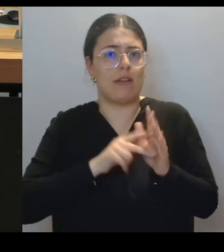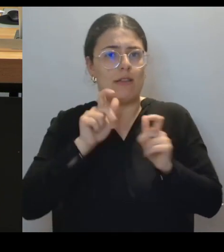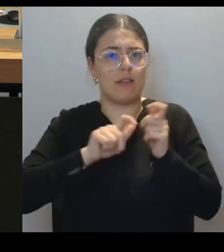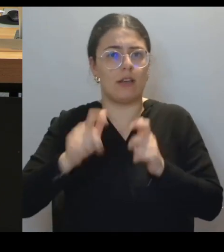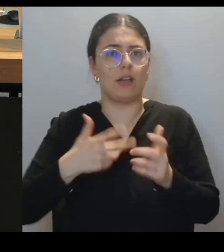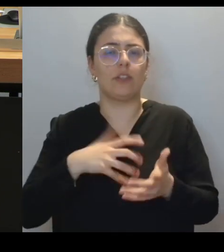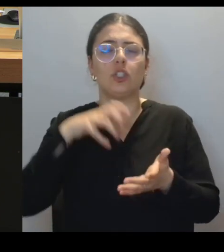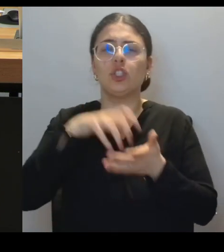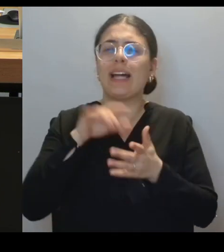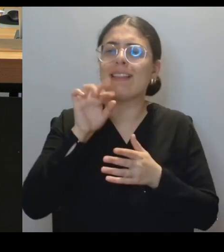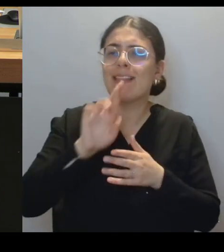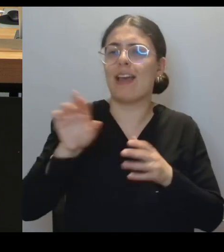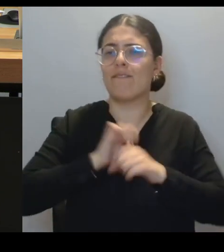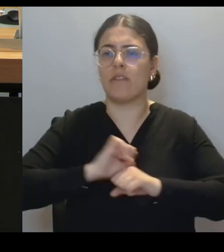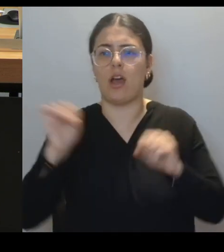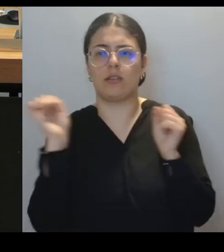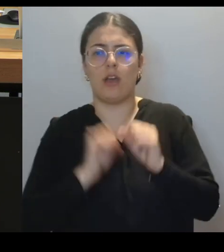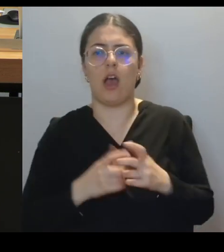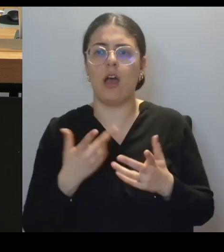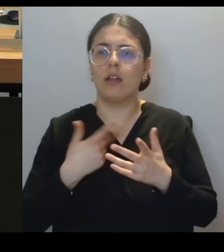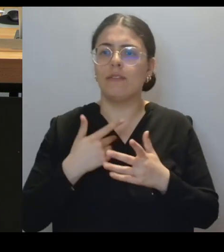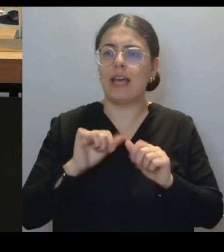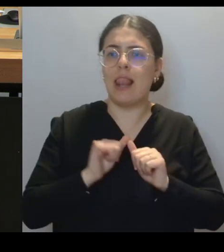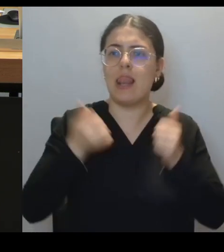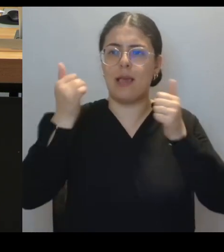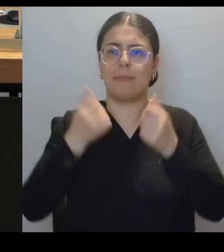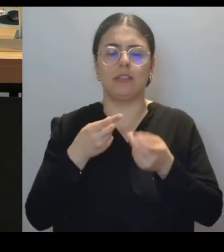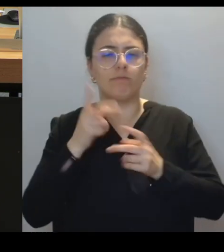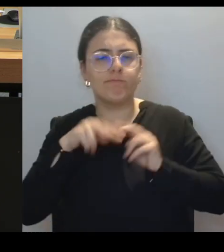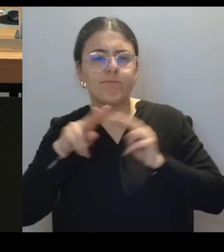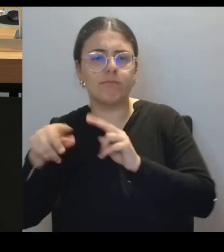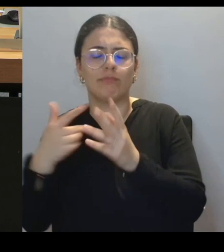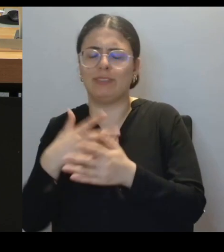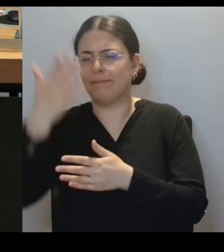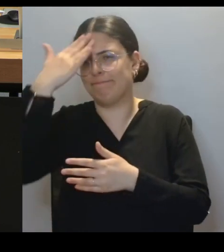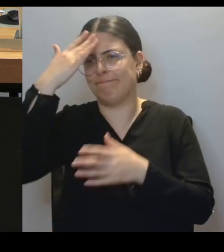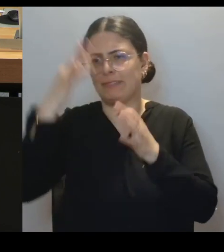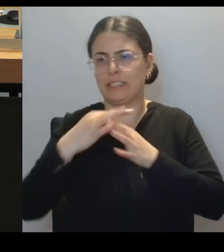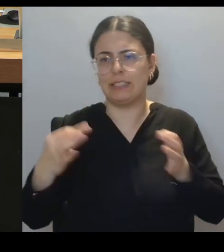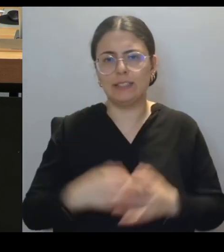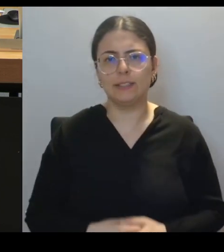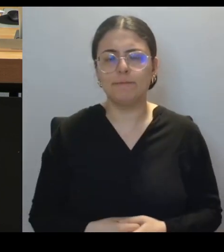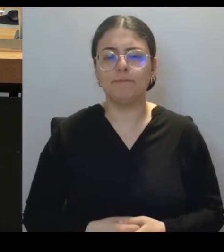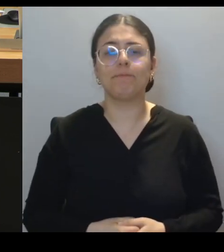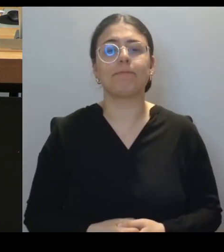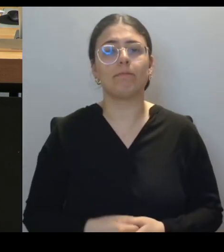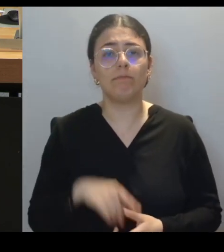Wir kennen diese Sätze, und es ist vor allem einer dieser Orte, von denen viel zu viele im Laufe der Zeit schon verschwunden sind, geschluckt